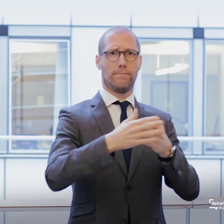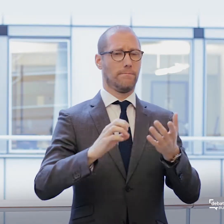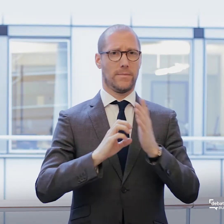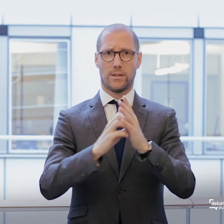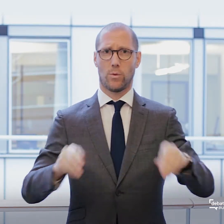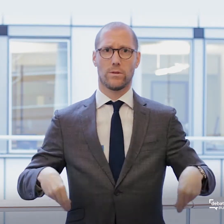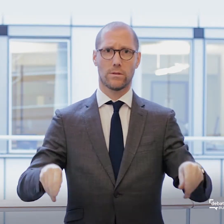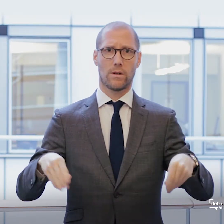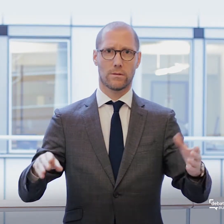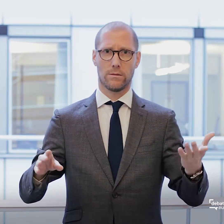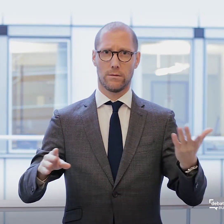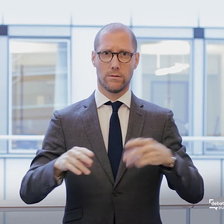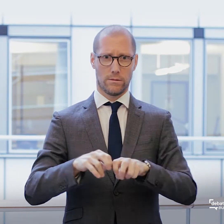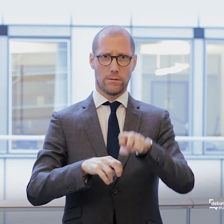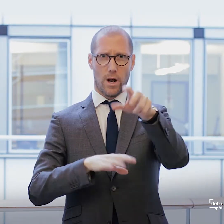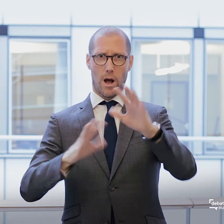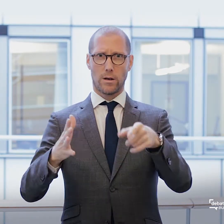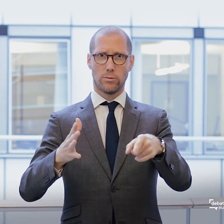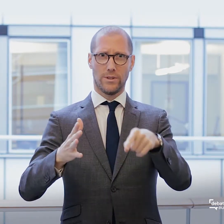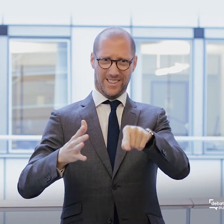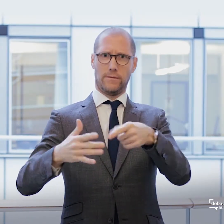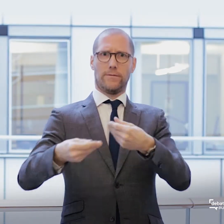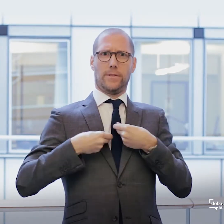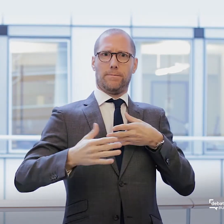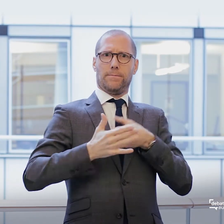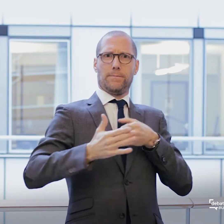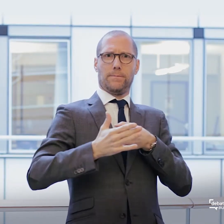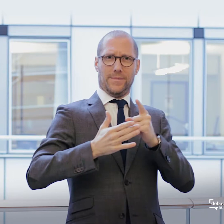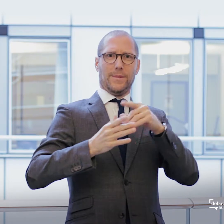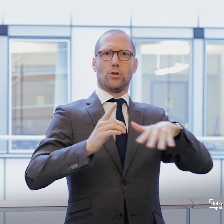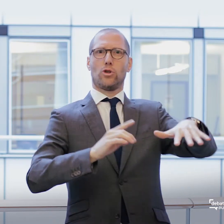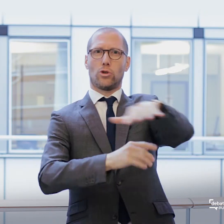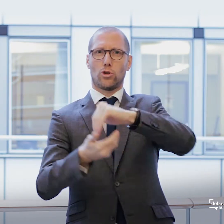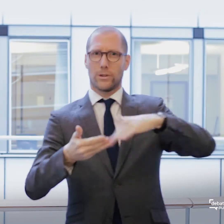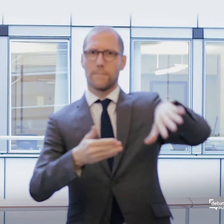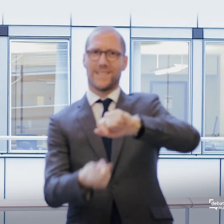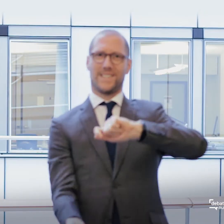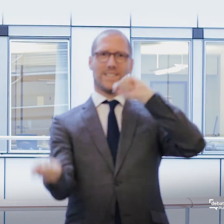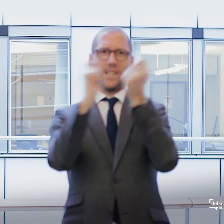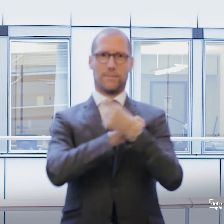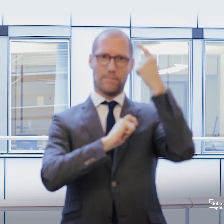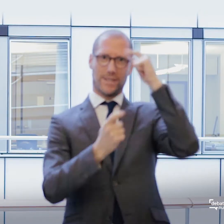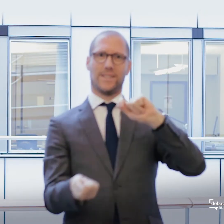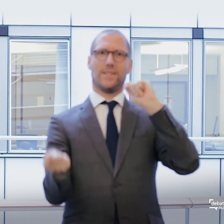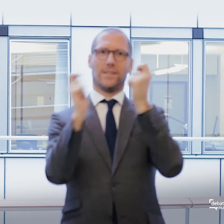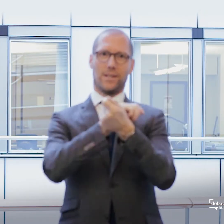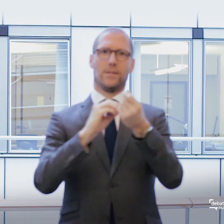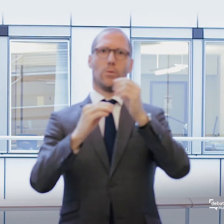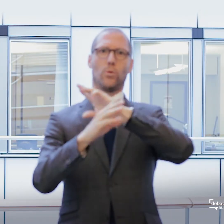Das betrifft vor allem Menschen, die in ihrer Mobilität eingeschränkt sind. Die Umgebung muss sich ändern.